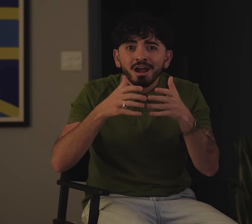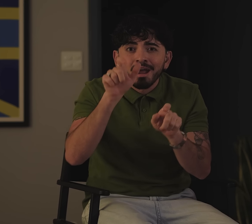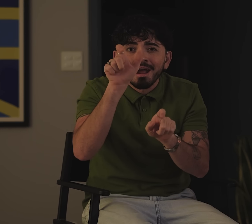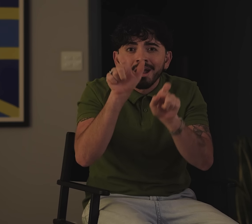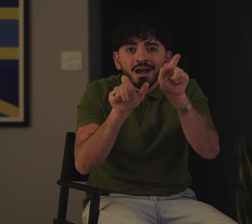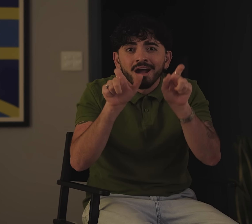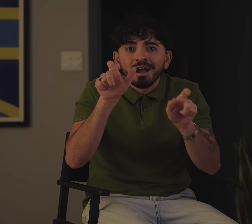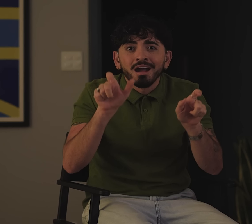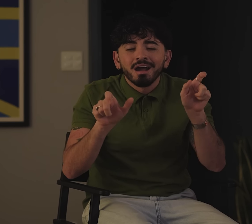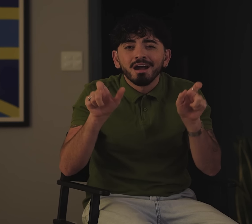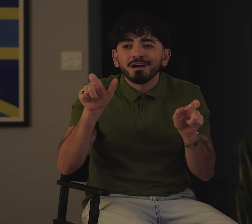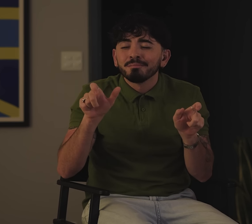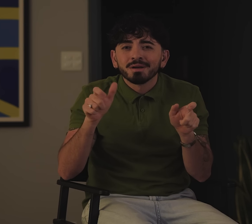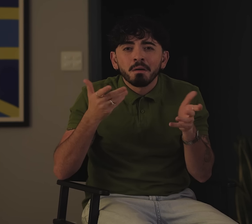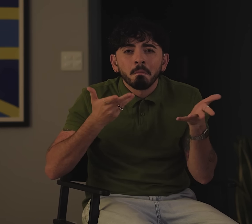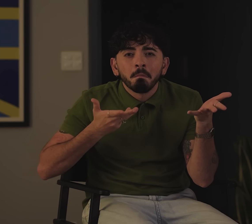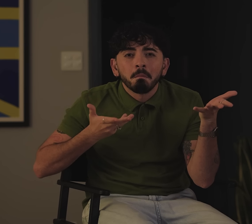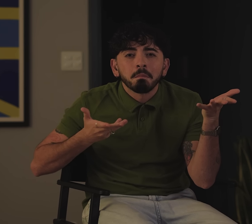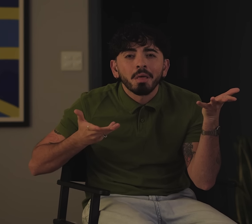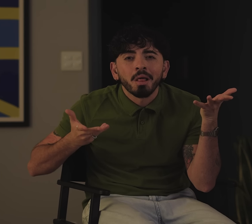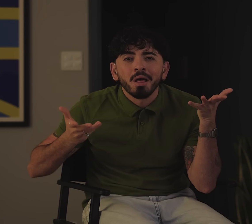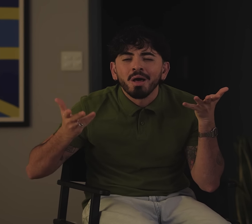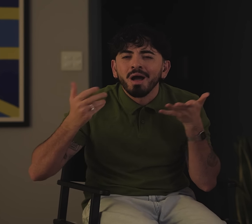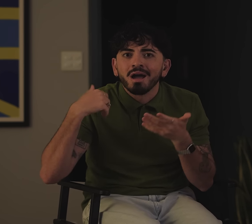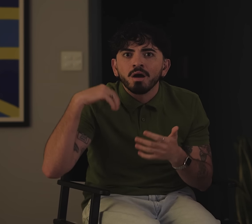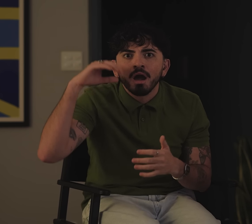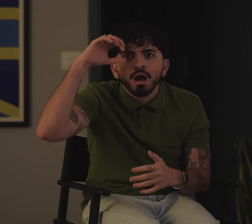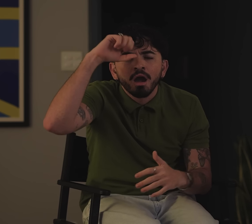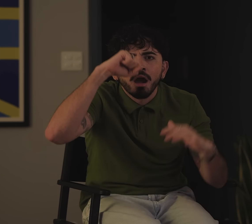que conheci ao longo desses anos.